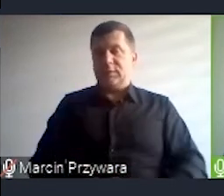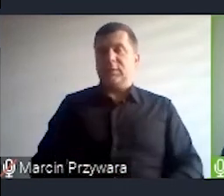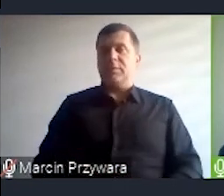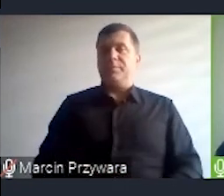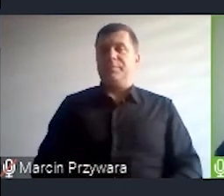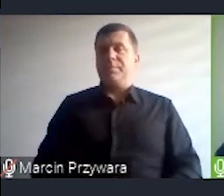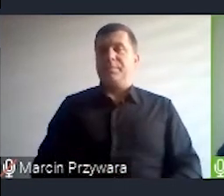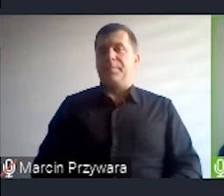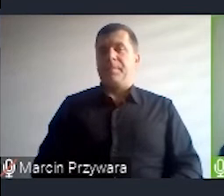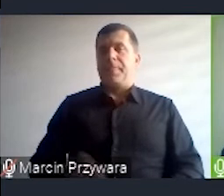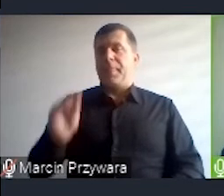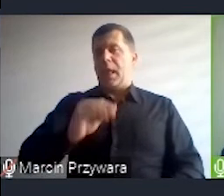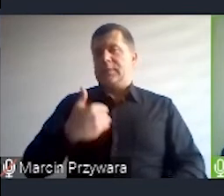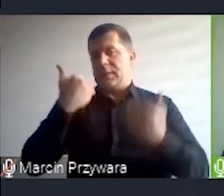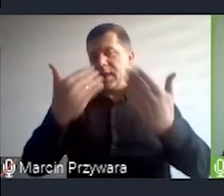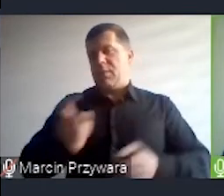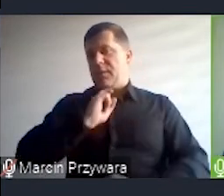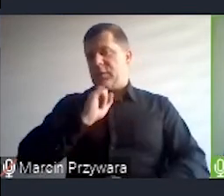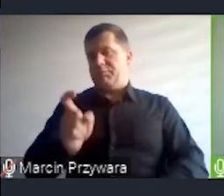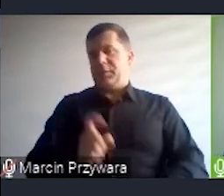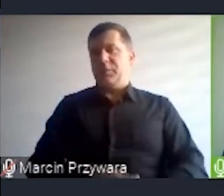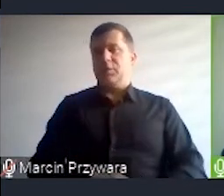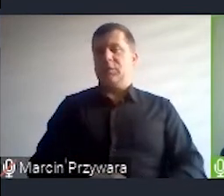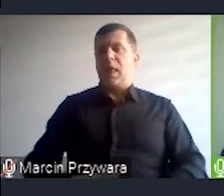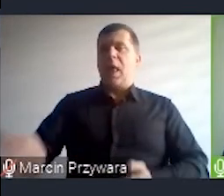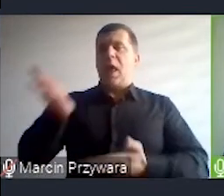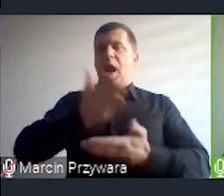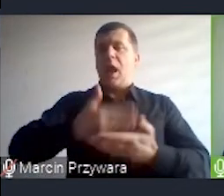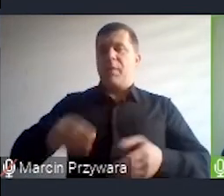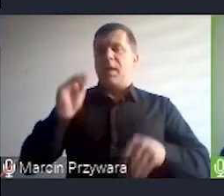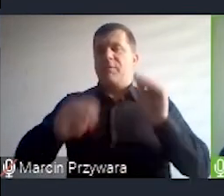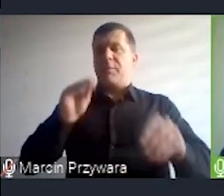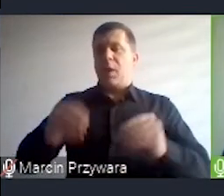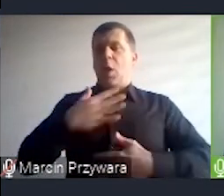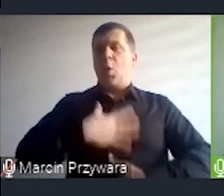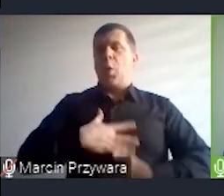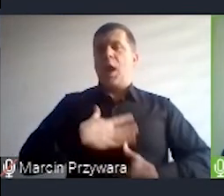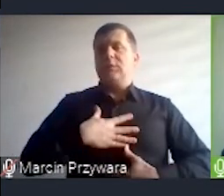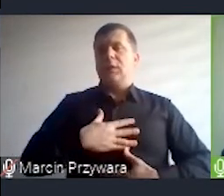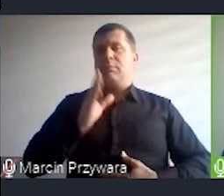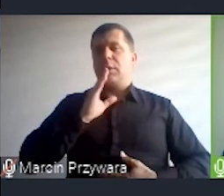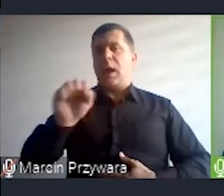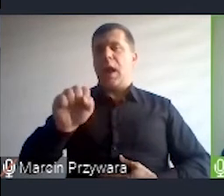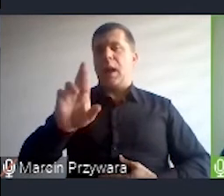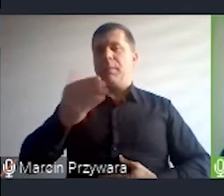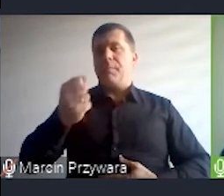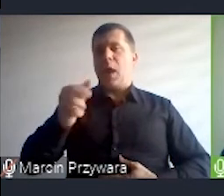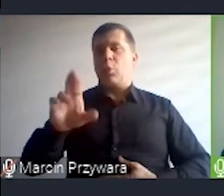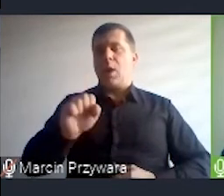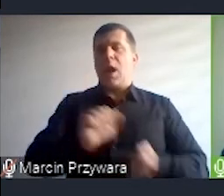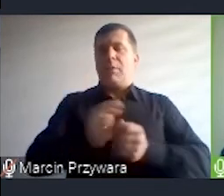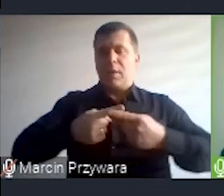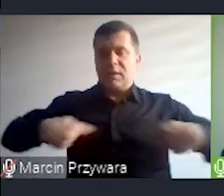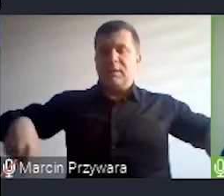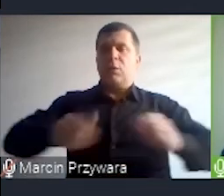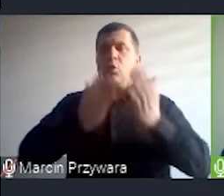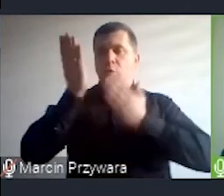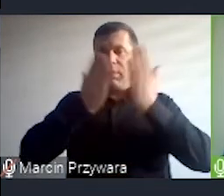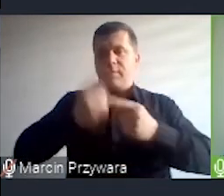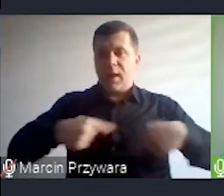i poddam w wątpliwość elementy wyposażenia łazienek takie jak armatura, zlewy i umywalki.